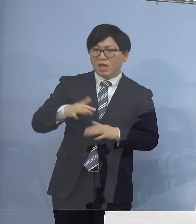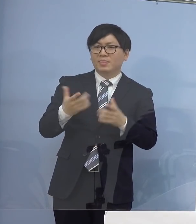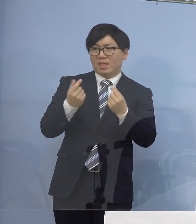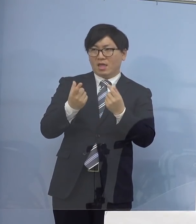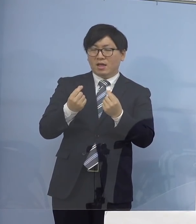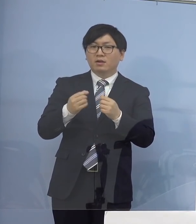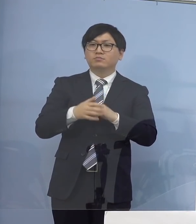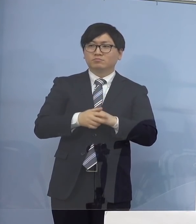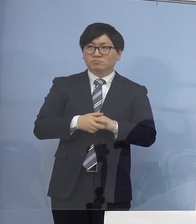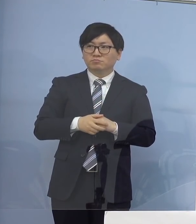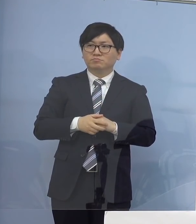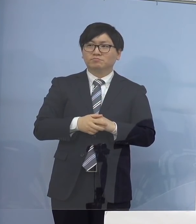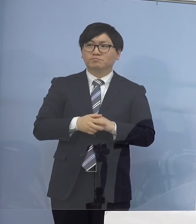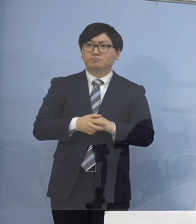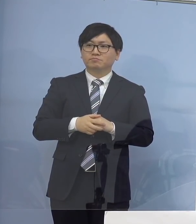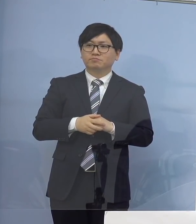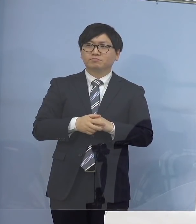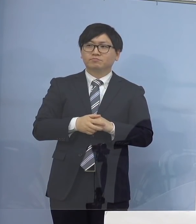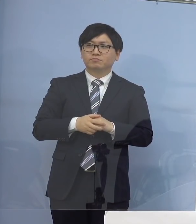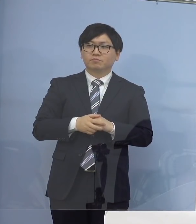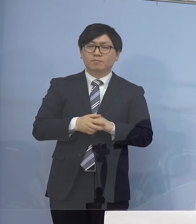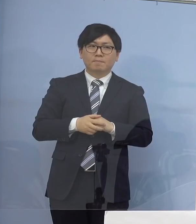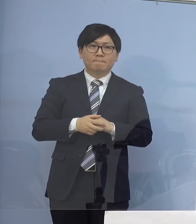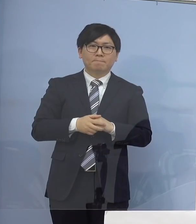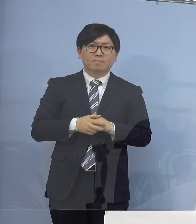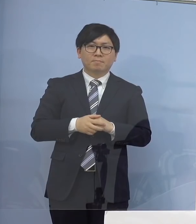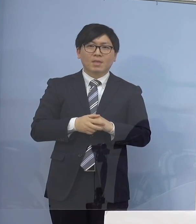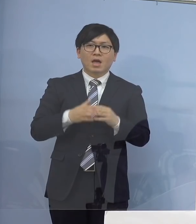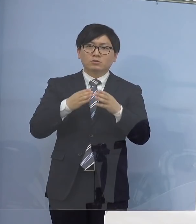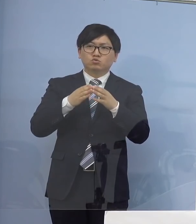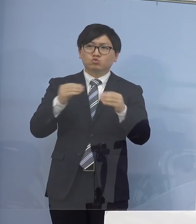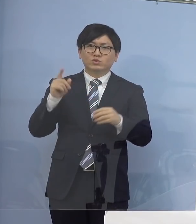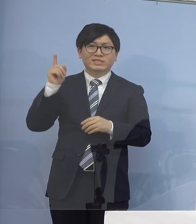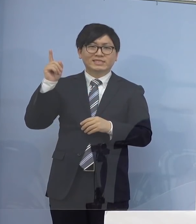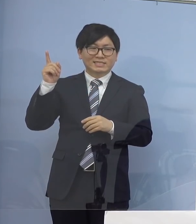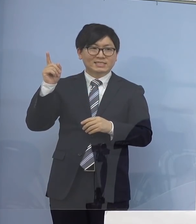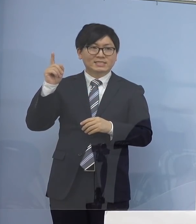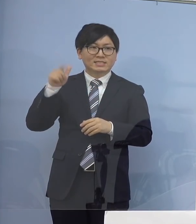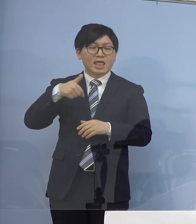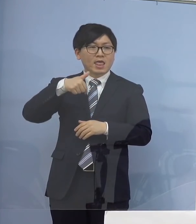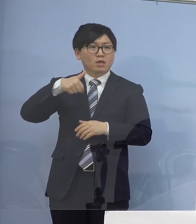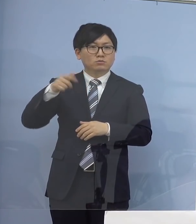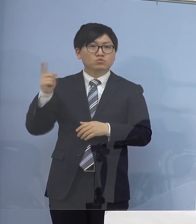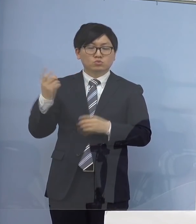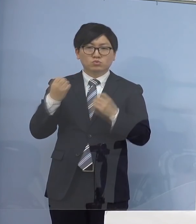国のいわゆる 政府の新型コロナウイルス感染症分科会